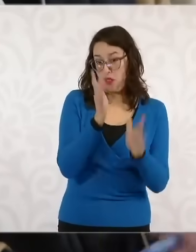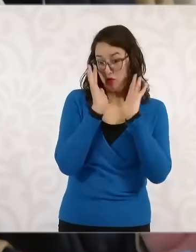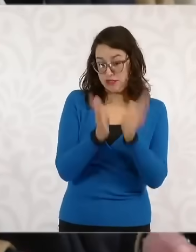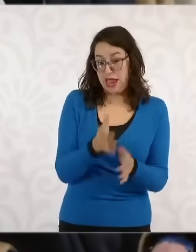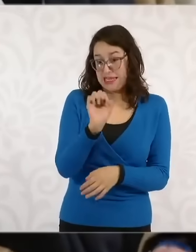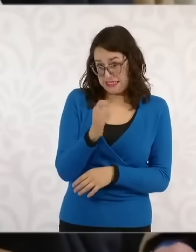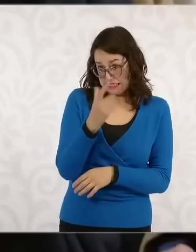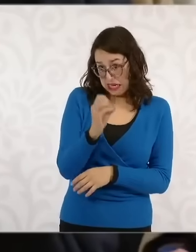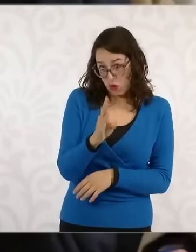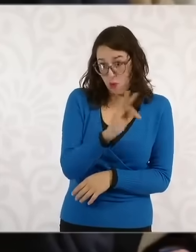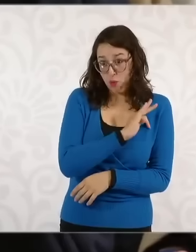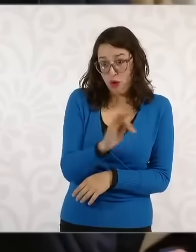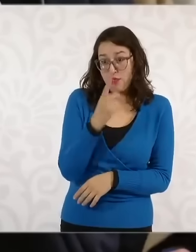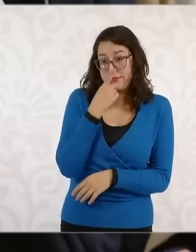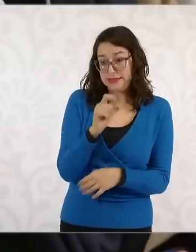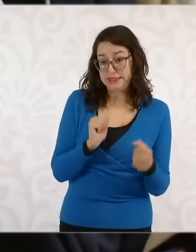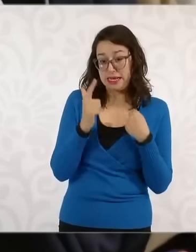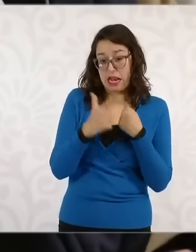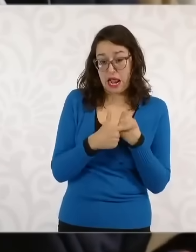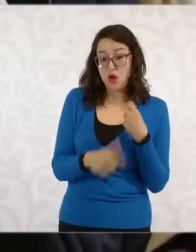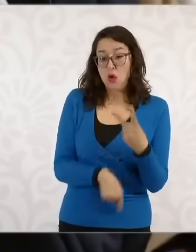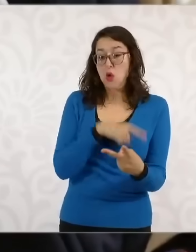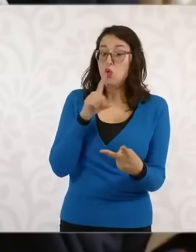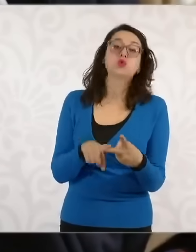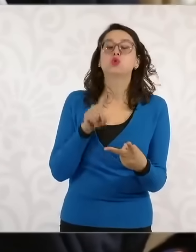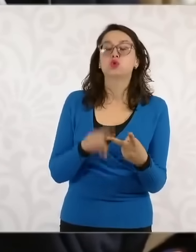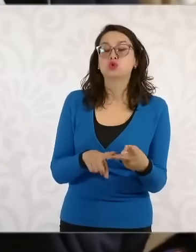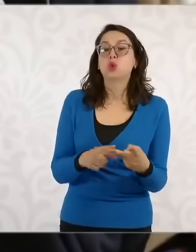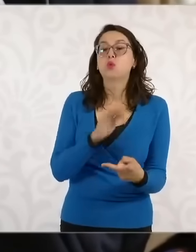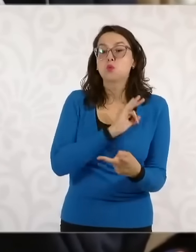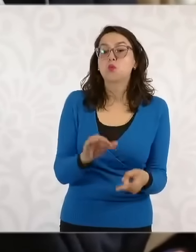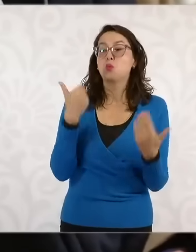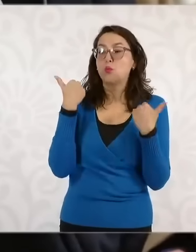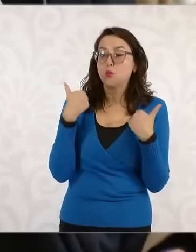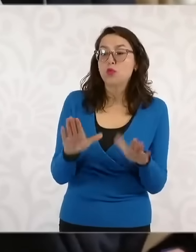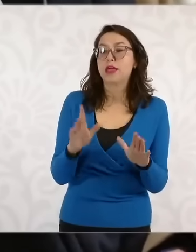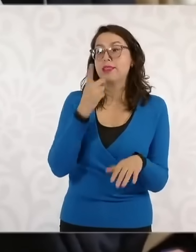nos pudiera decir algo al respecto y también bueno pues si nos pudiera comentar qué pasó